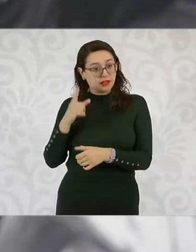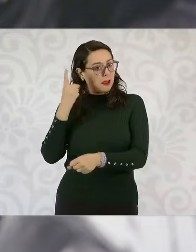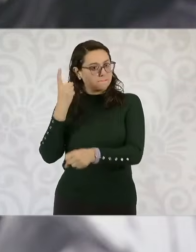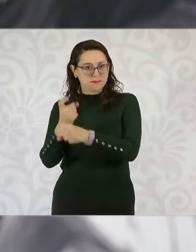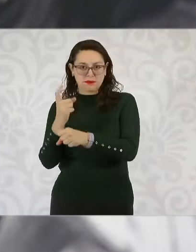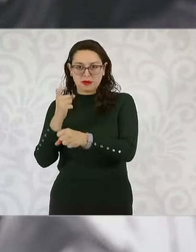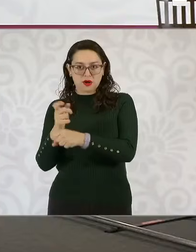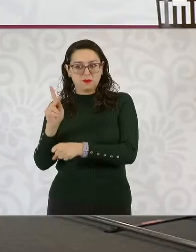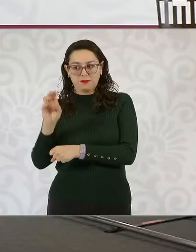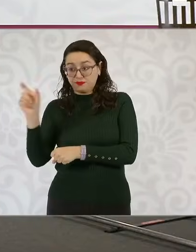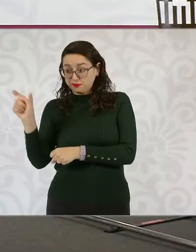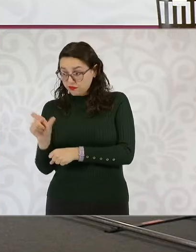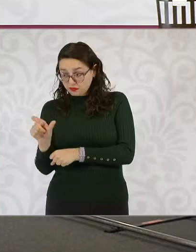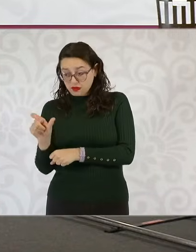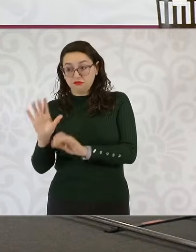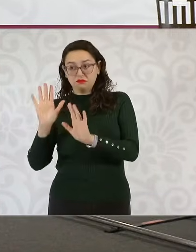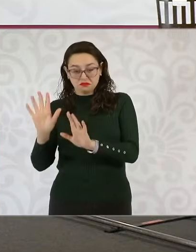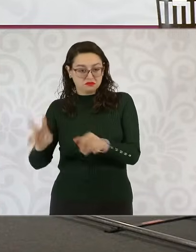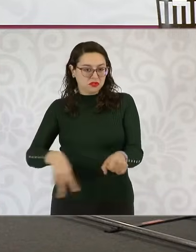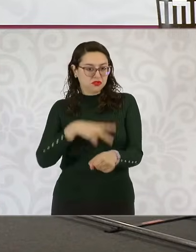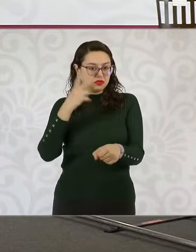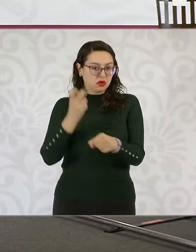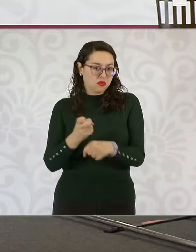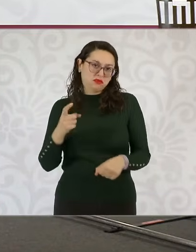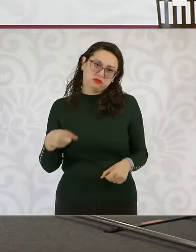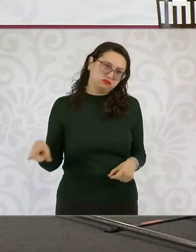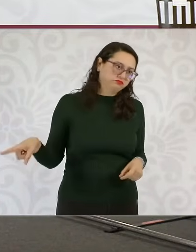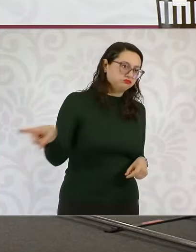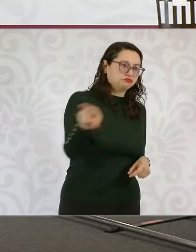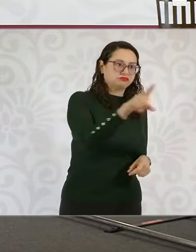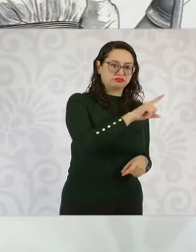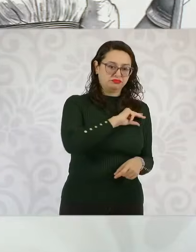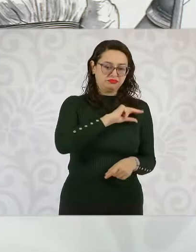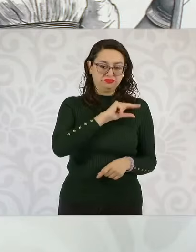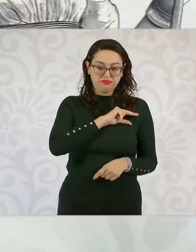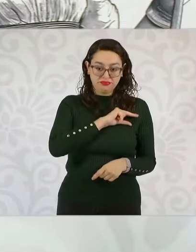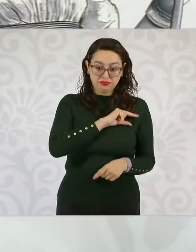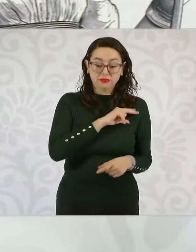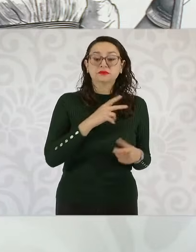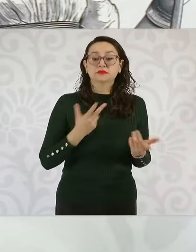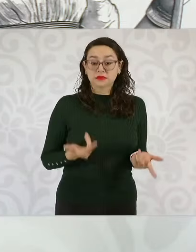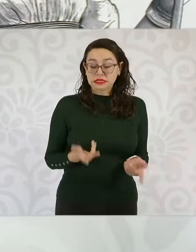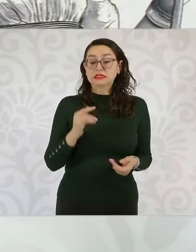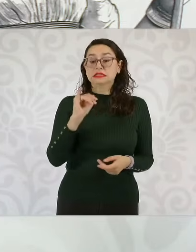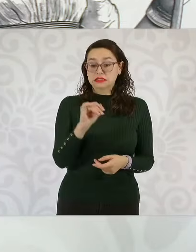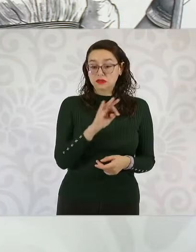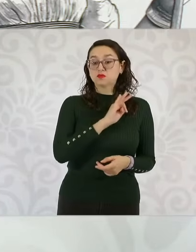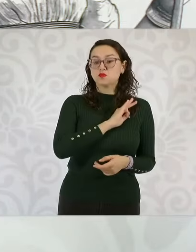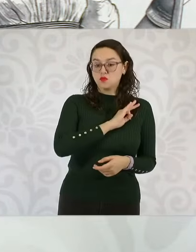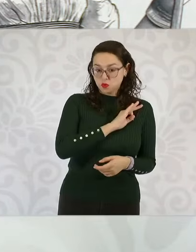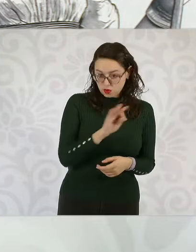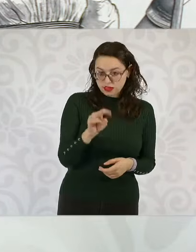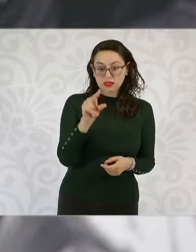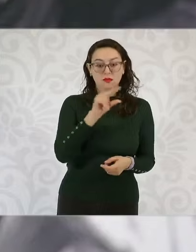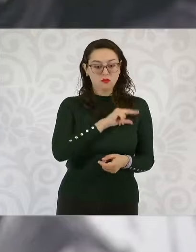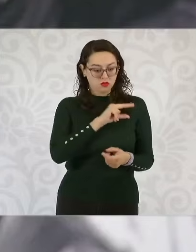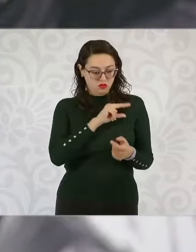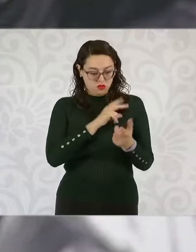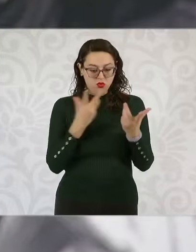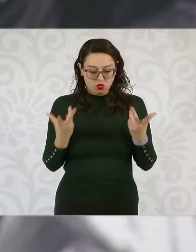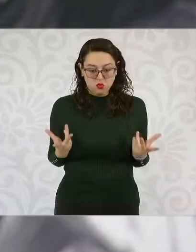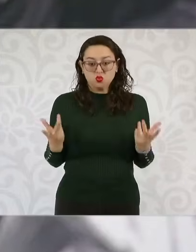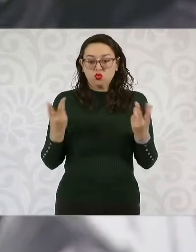exploración y explotación Pemex puede recurrir al sector privado cuando no quiera o no O no esté en